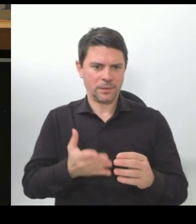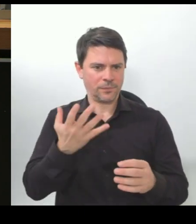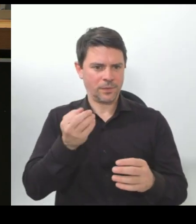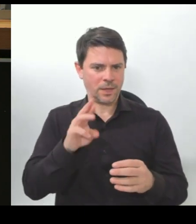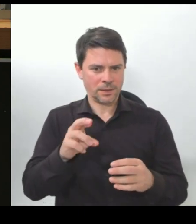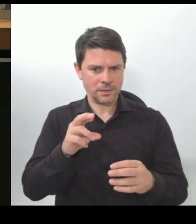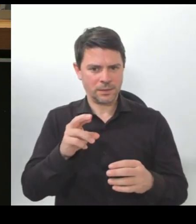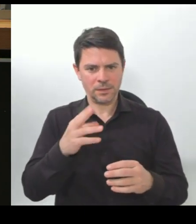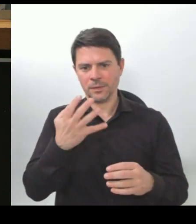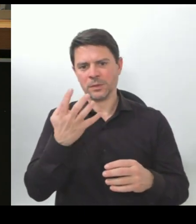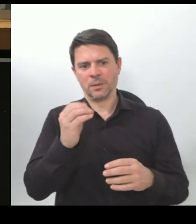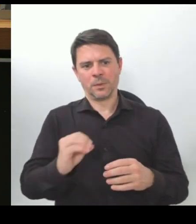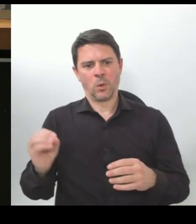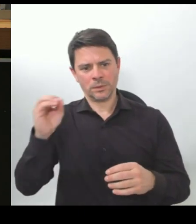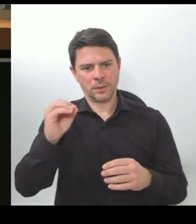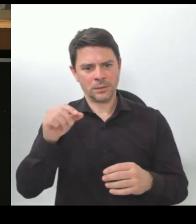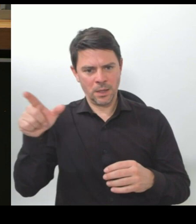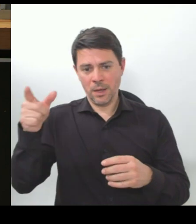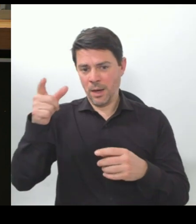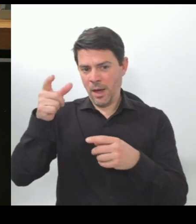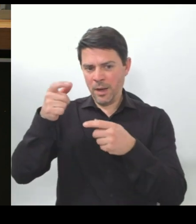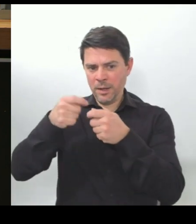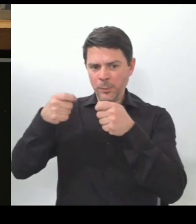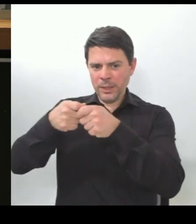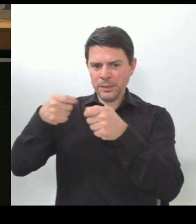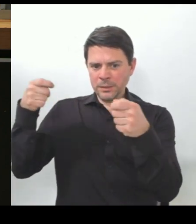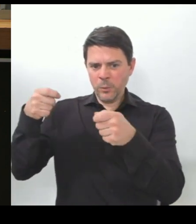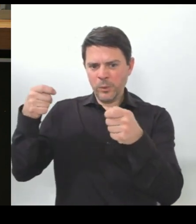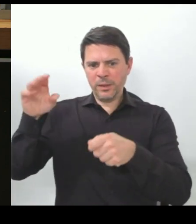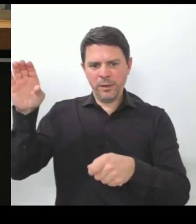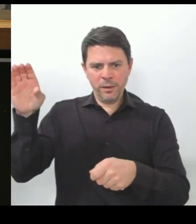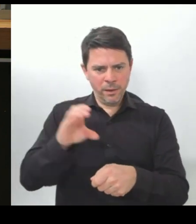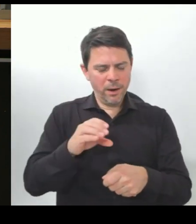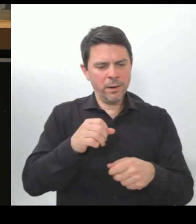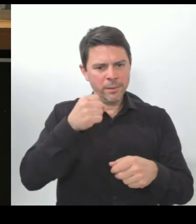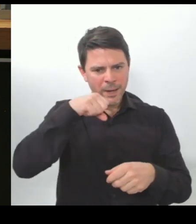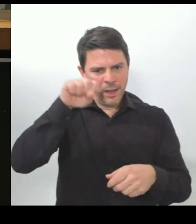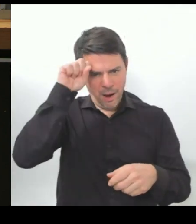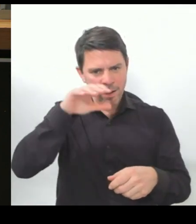das immer anerkannt und hat sich auch dafür bei den Beschäftigten insbesondere bei den Beamten, bedankt.